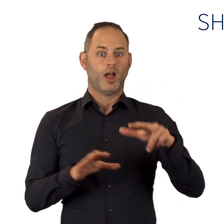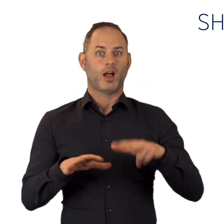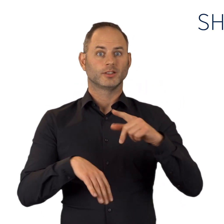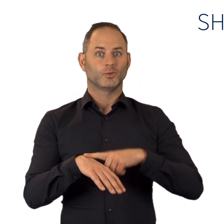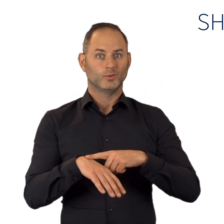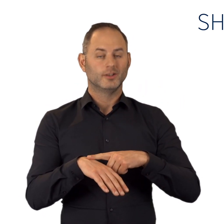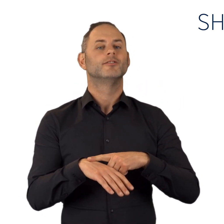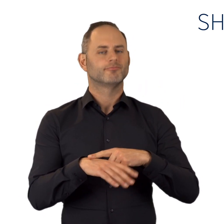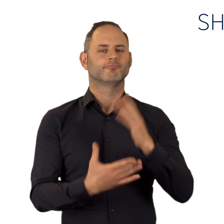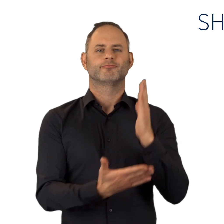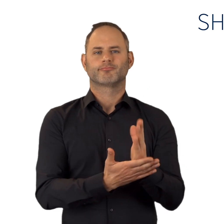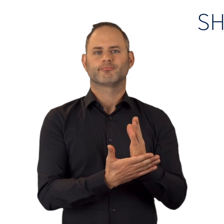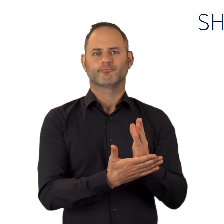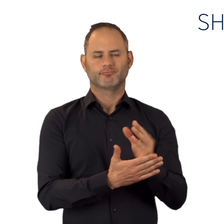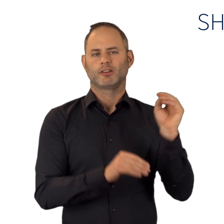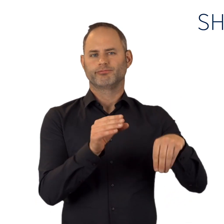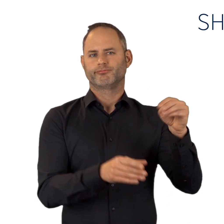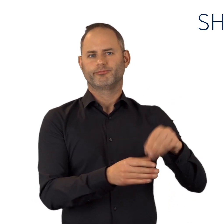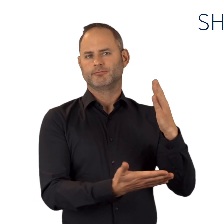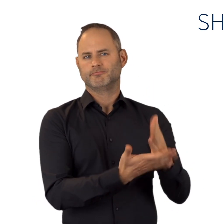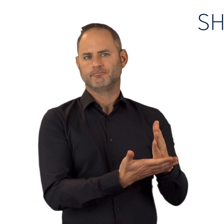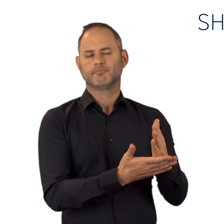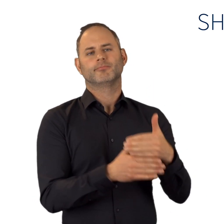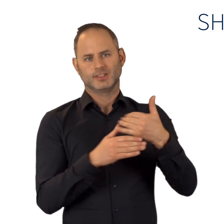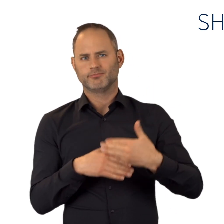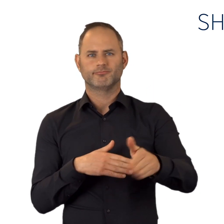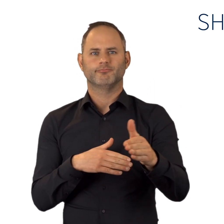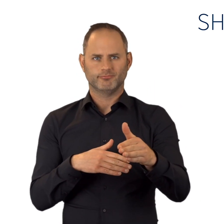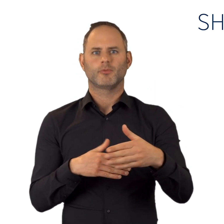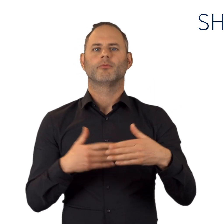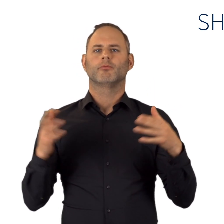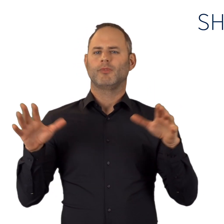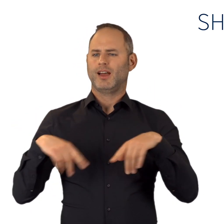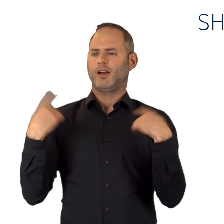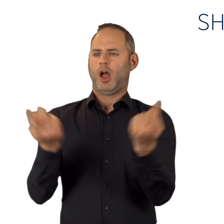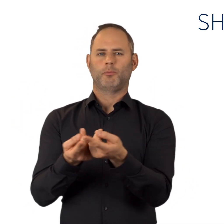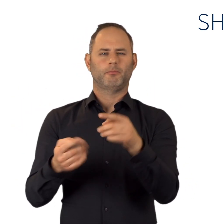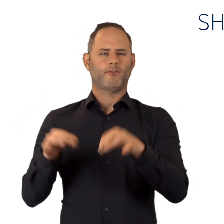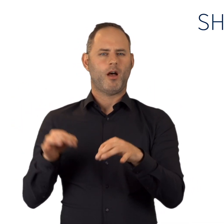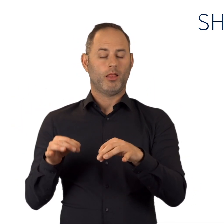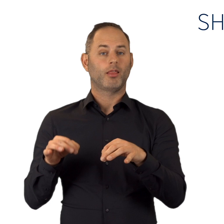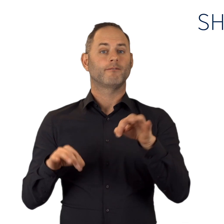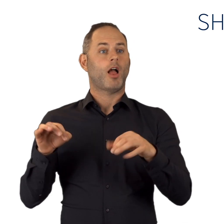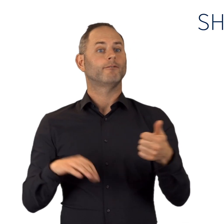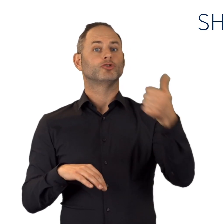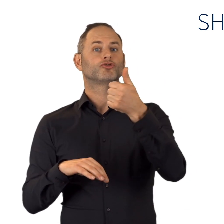Ab 18 Uhr findet die öffentliche Ermittlung und Feststellung des Wahlergebnisses